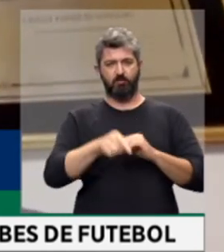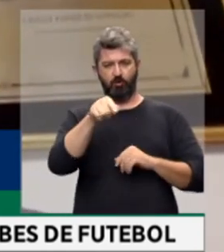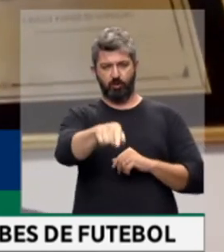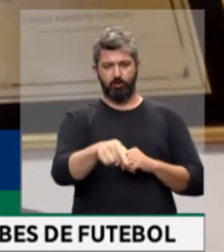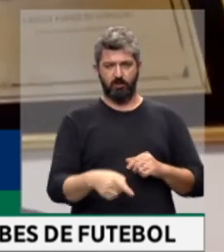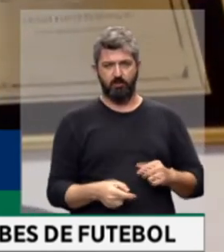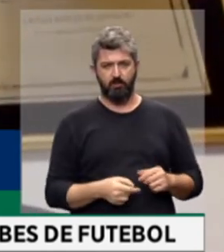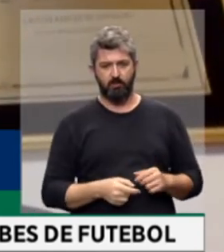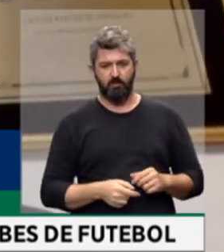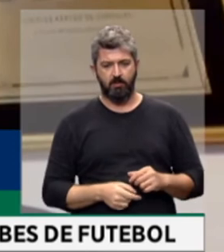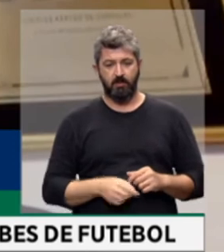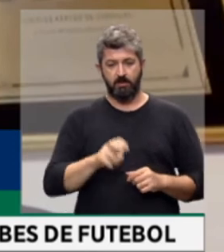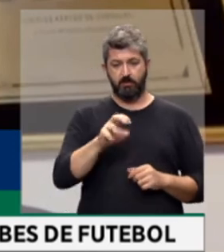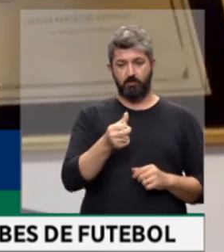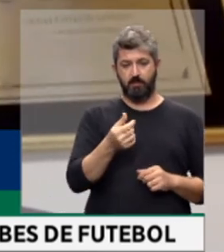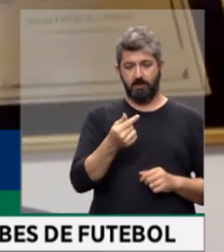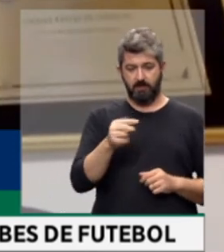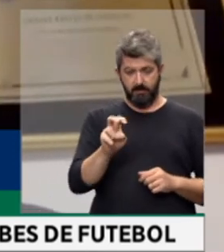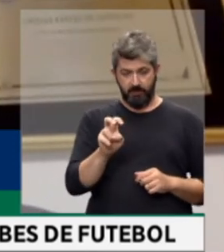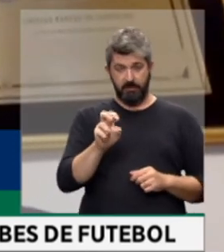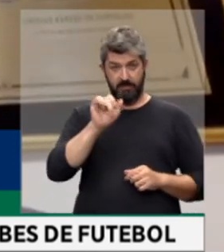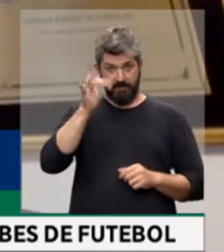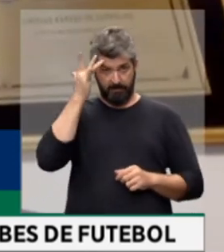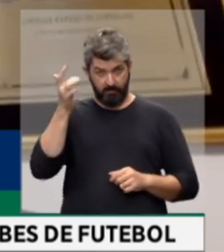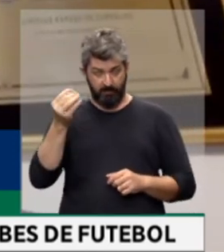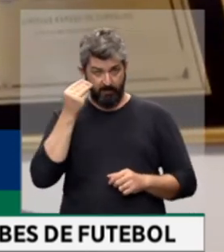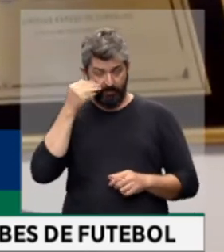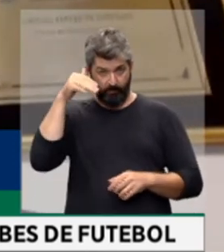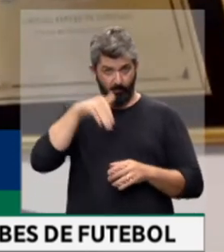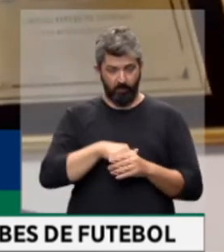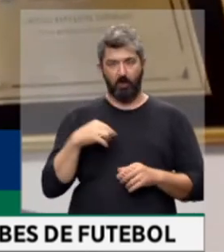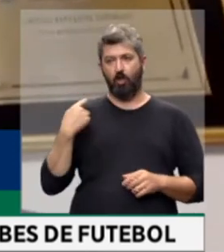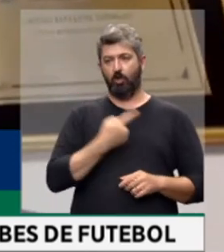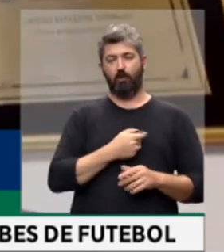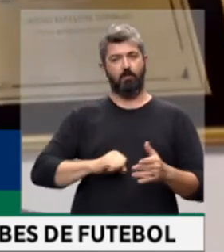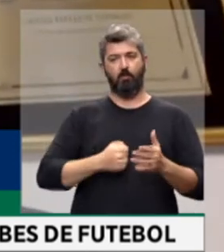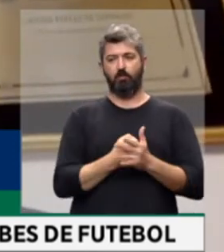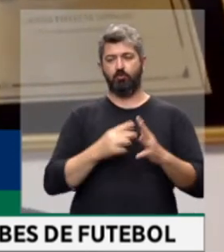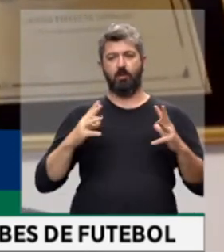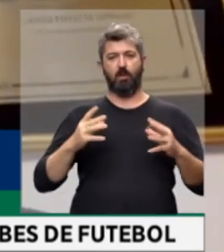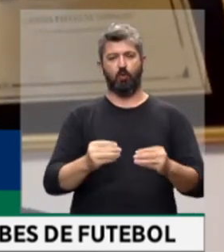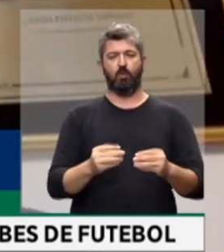E ESTÃO QUERENDO ATUAR DE FORMA... INTRANSIGENTE, VOTANDO ESSE PROJETO DA FORMA QUE ESTÁ SENDO VOTADO. 5675. SE ESTIVER NA PAUTA AMANHÃ ,